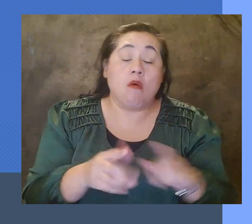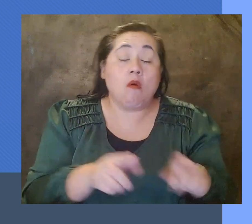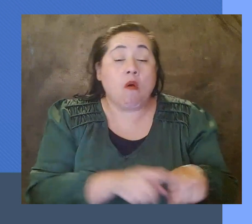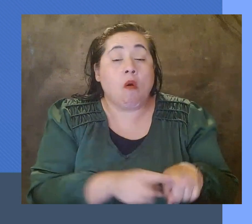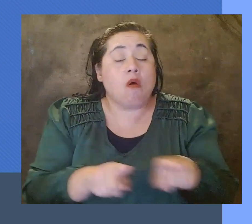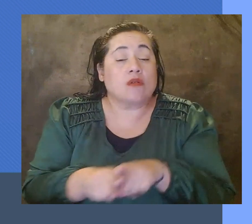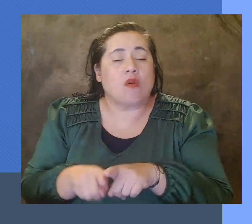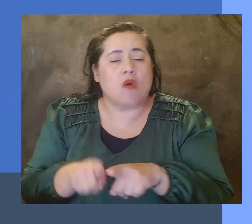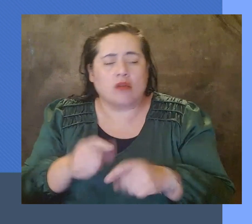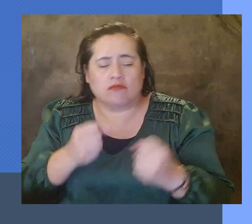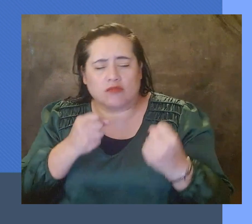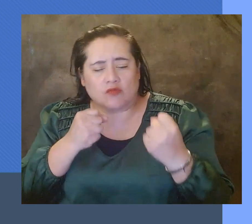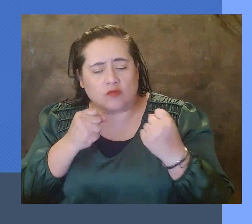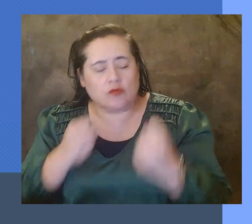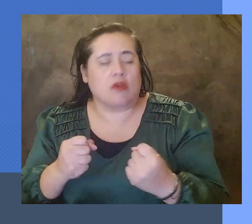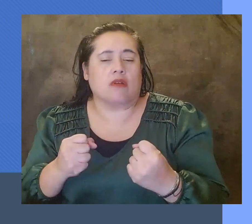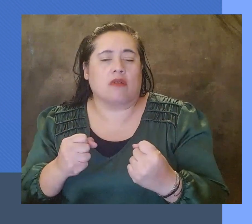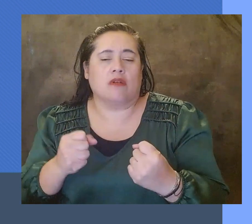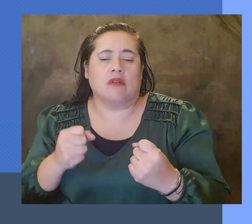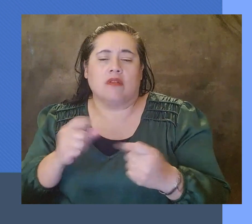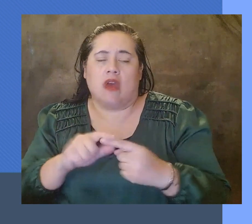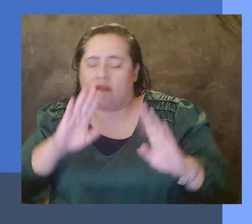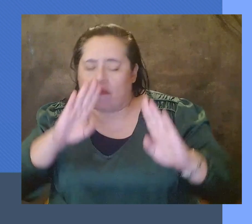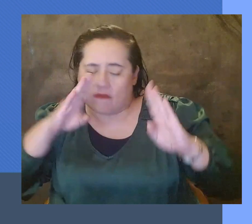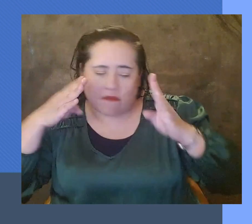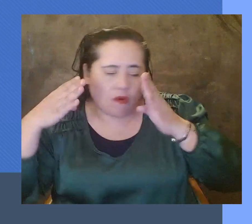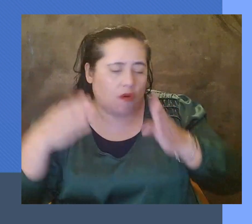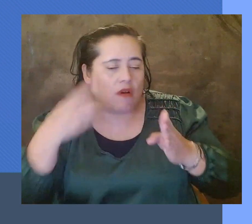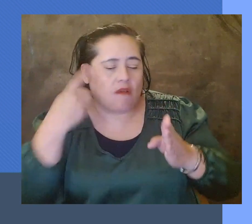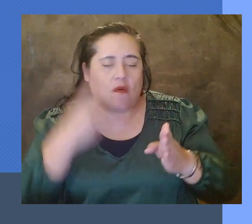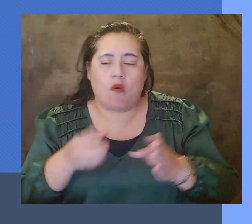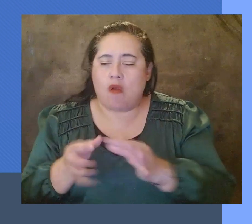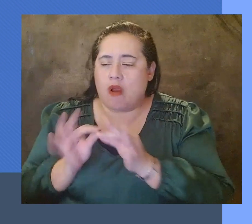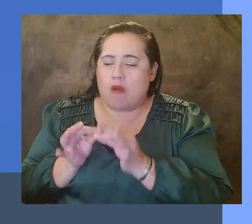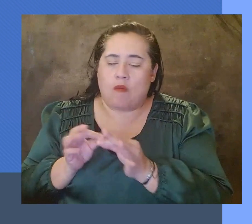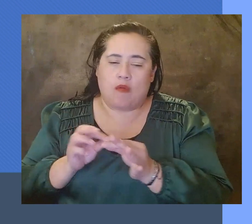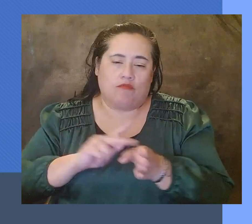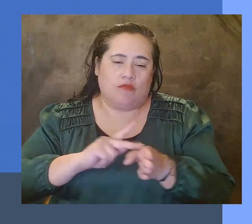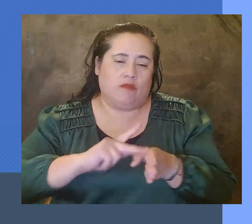Y también como una fuerza orientadora para el campo de ... interpretación.